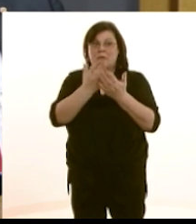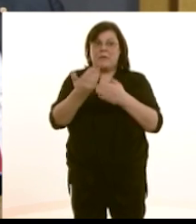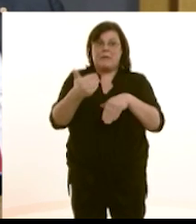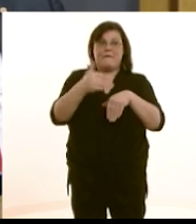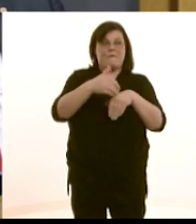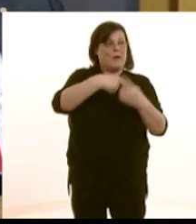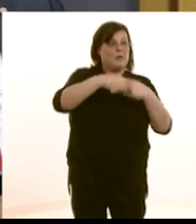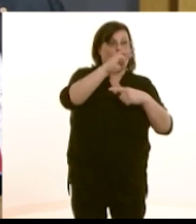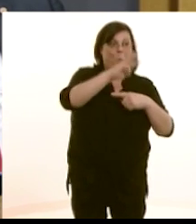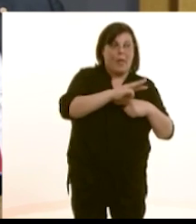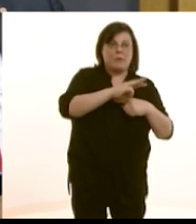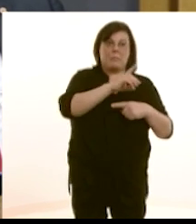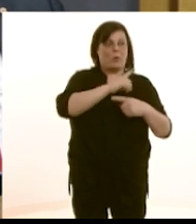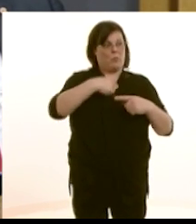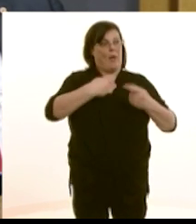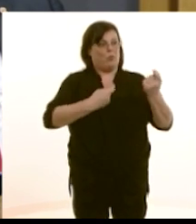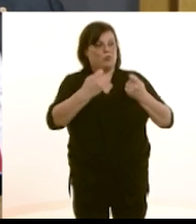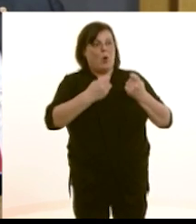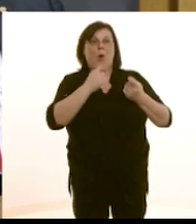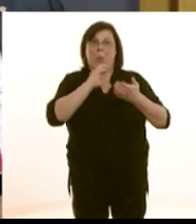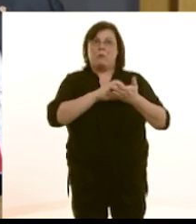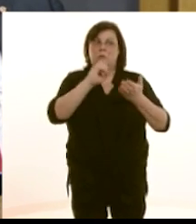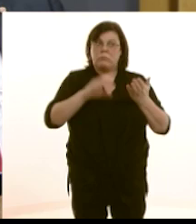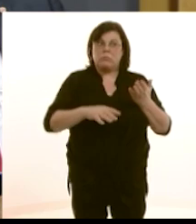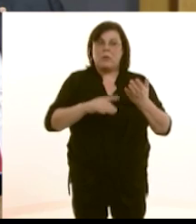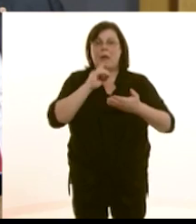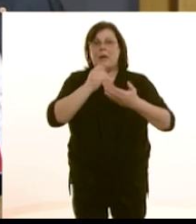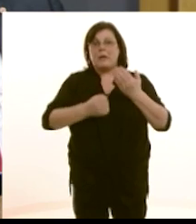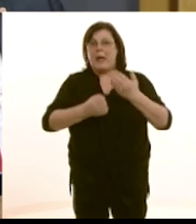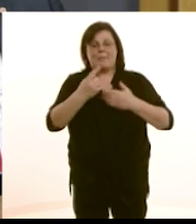digwydd, a ydych yn barod, felly, i ymladd yr achos hwnnw, pwy bynnag ywír Prif Weinidog